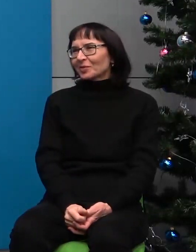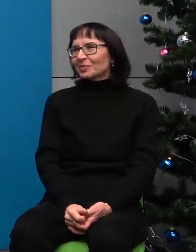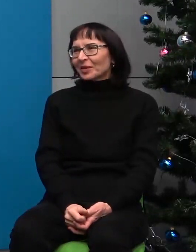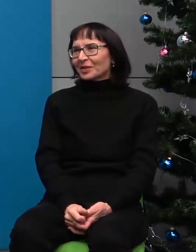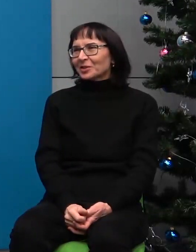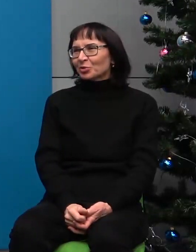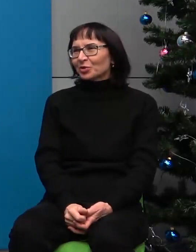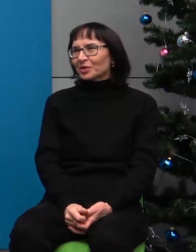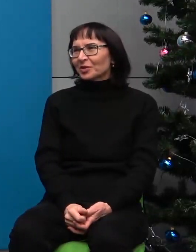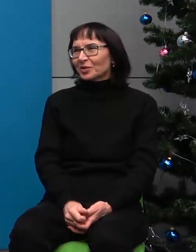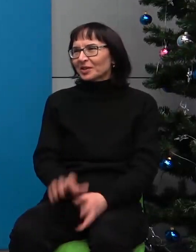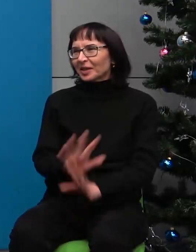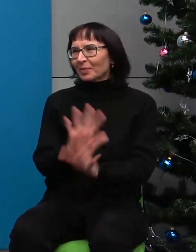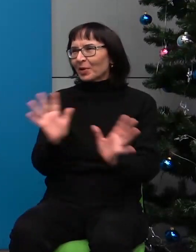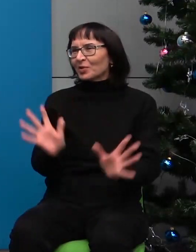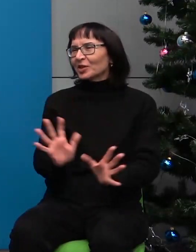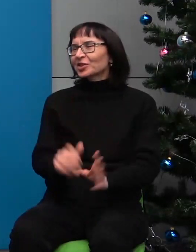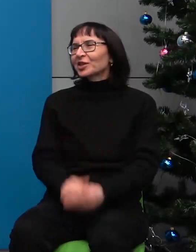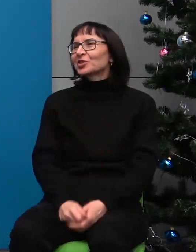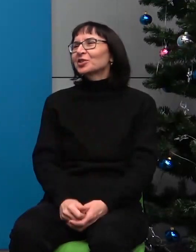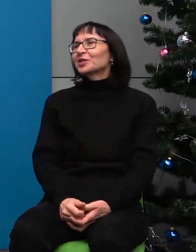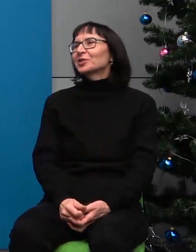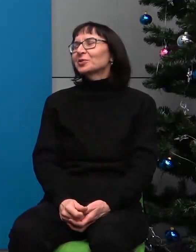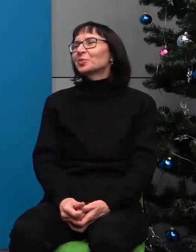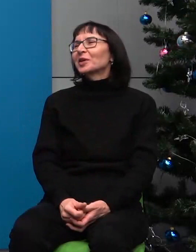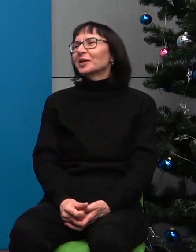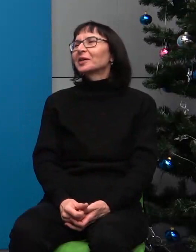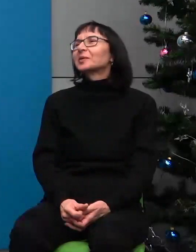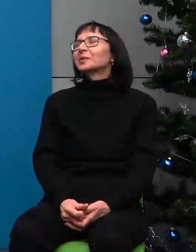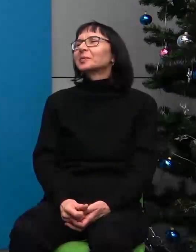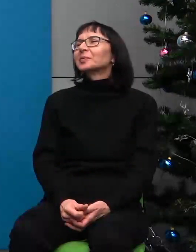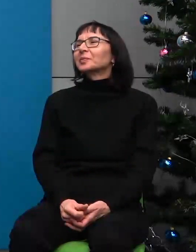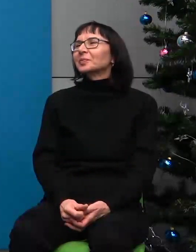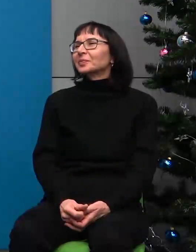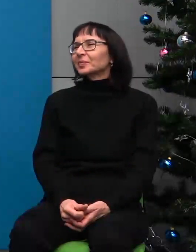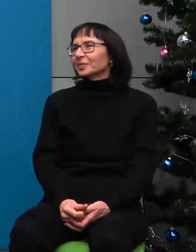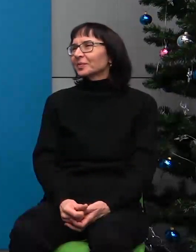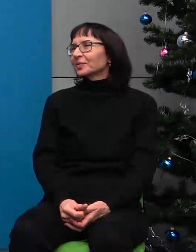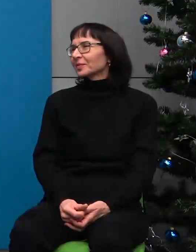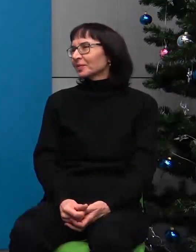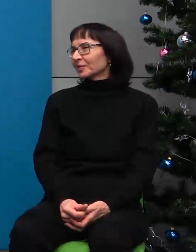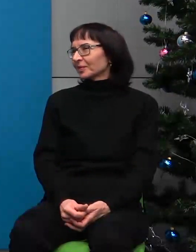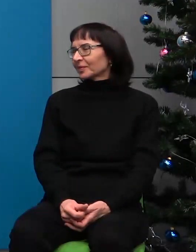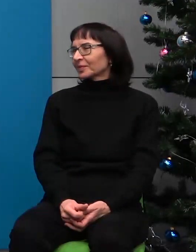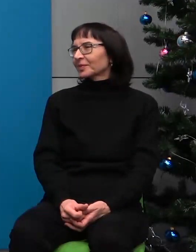Dla niesłyszącego jest taka pełnia szczęścia i zrozumienia. Myślę, że...